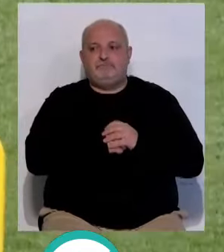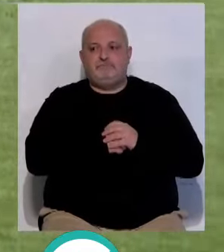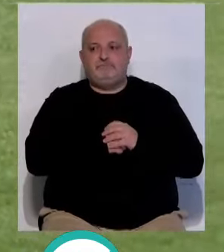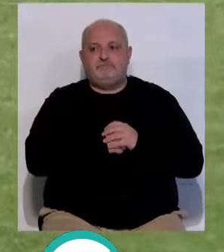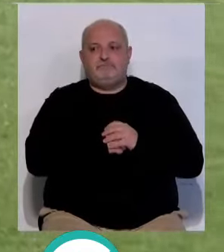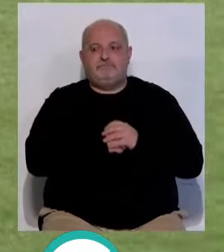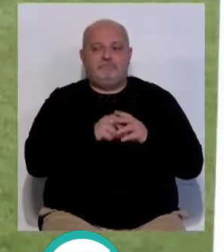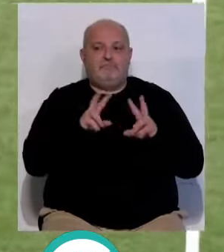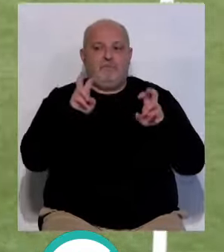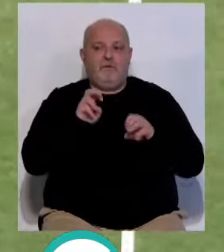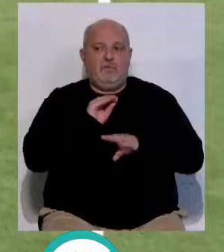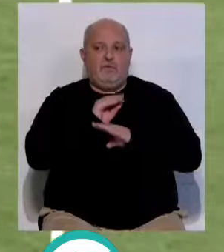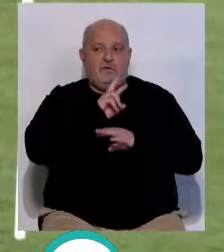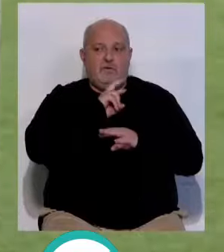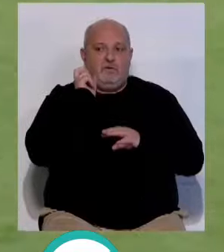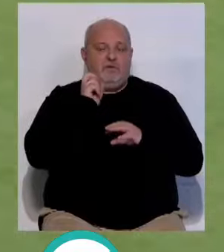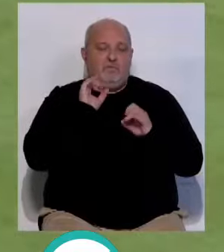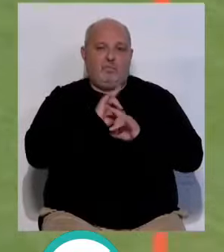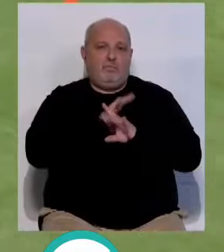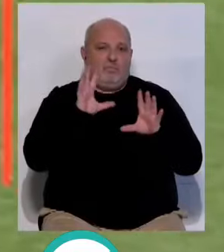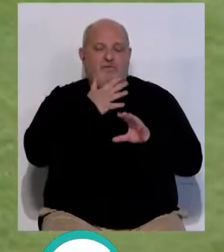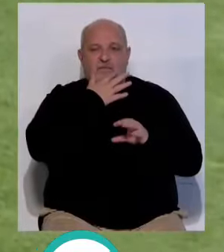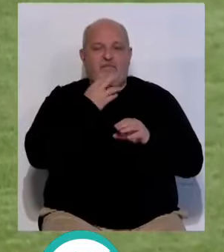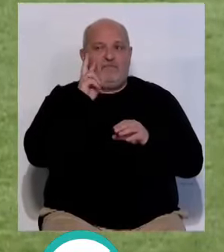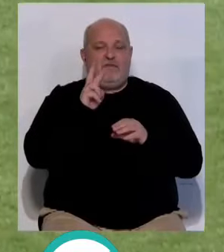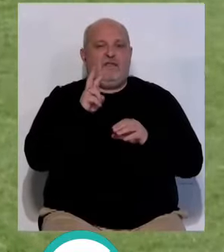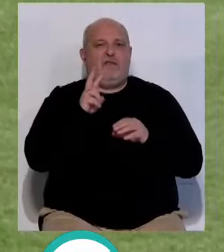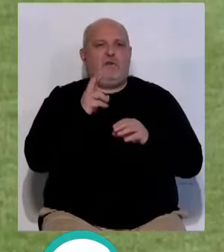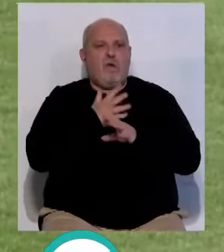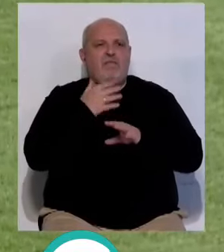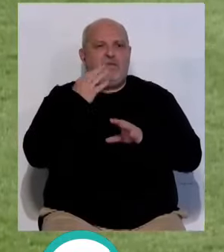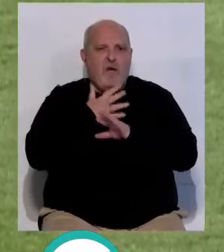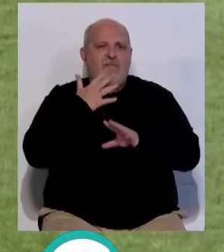muy muy muy prudente y es muy fácil desde fuera decir tiene que jugar tiene que jugar porque todos